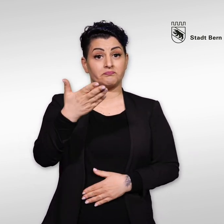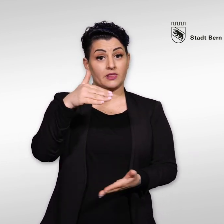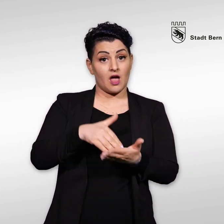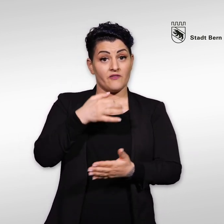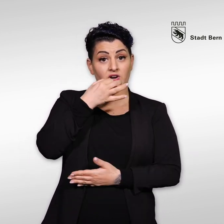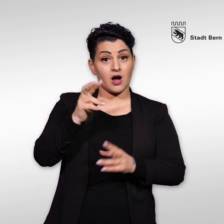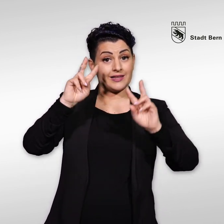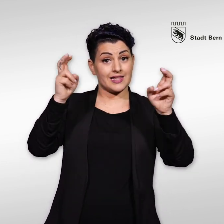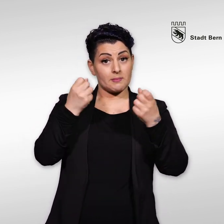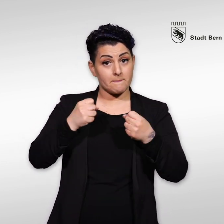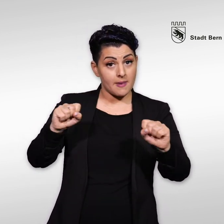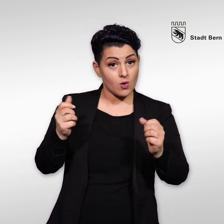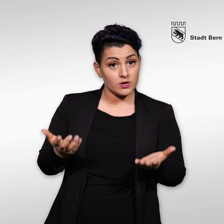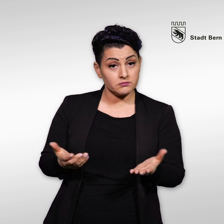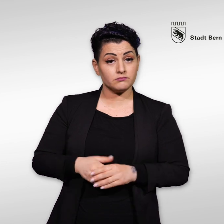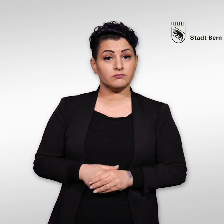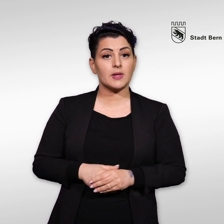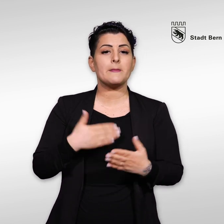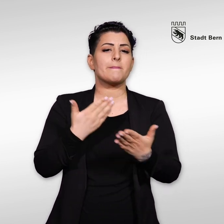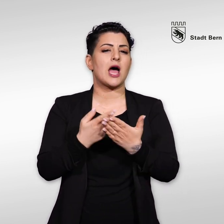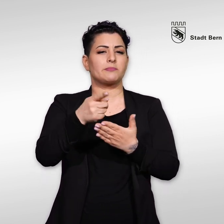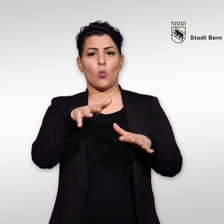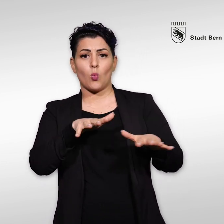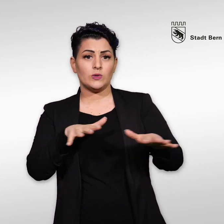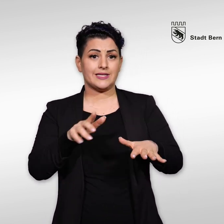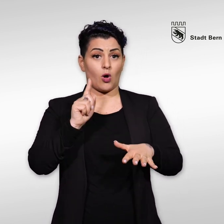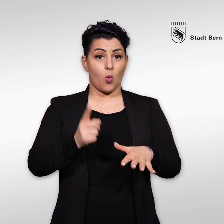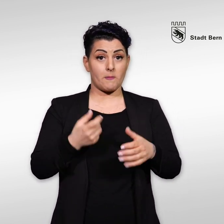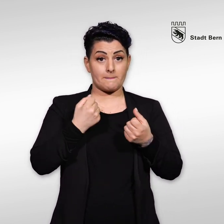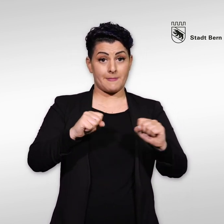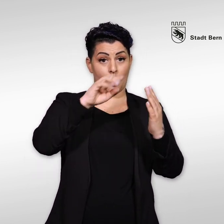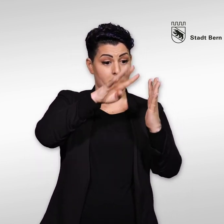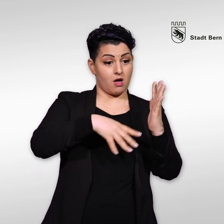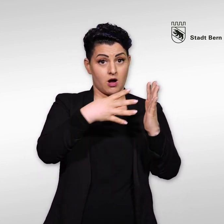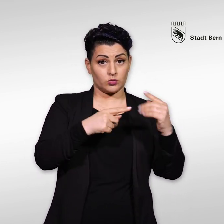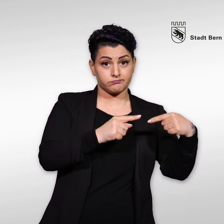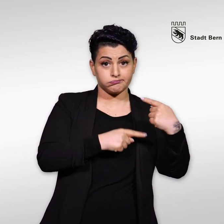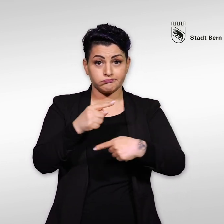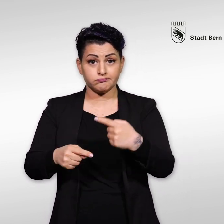Haben Sie Fragen zum Thema Bauen? Sind Sie zum Beispiel nicht sicher, ob Ihr Bauvorhaben